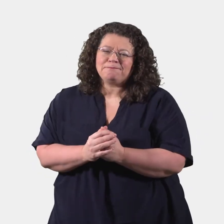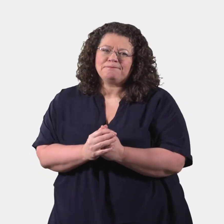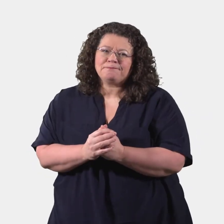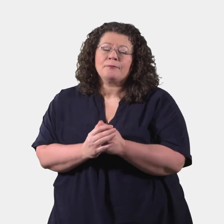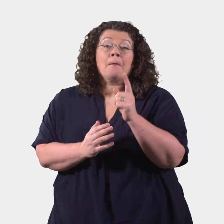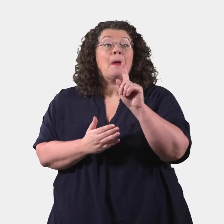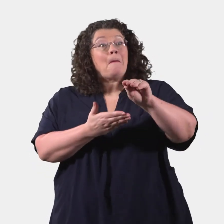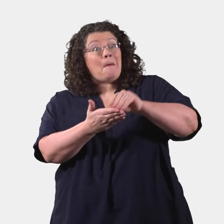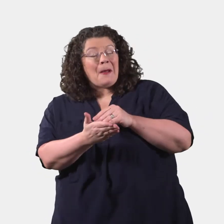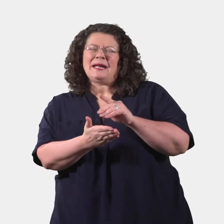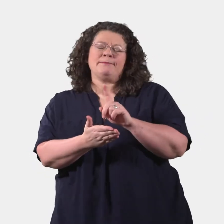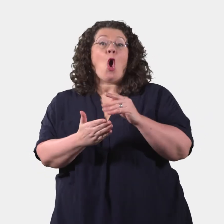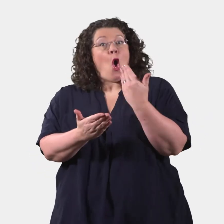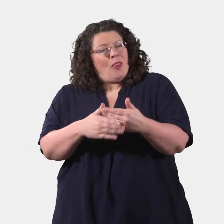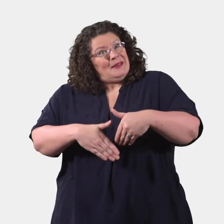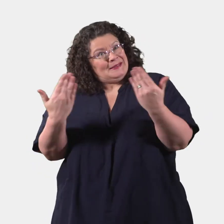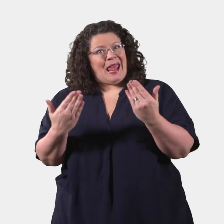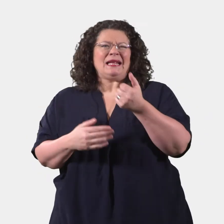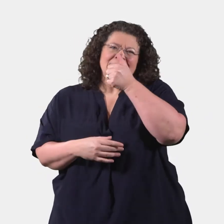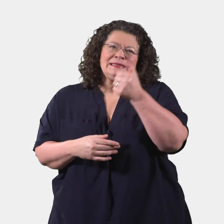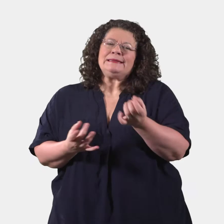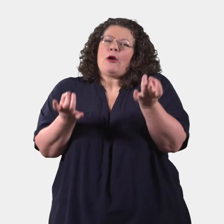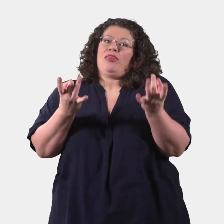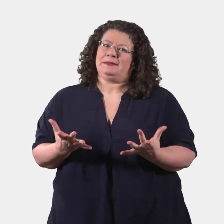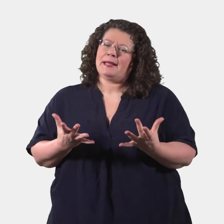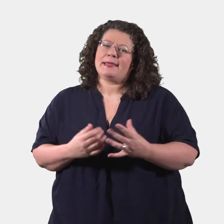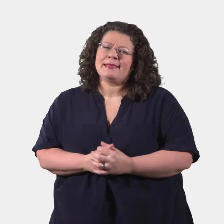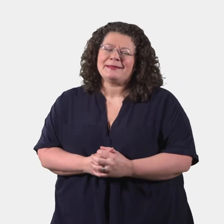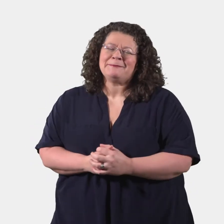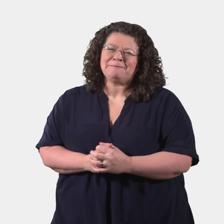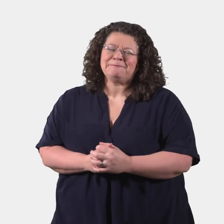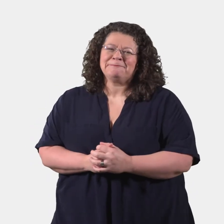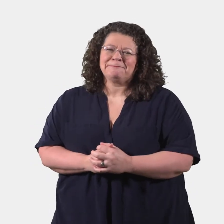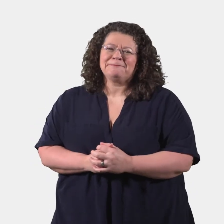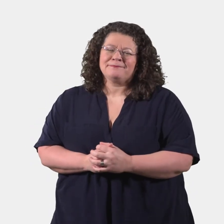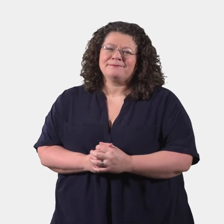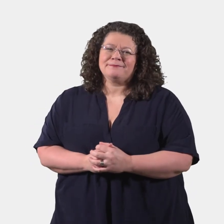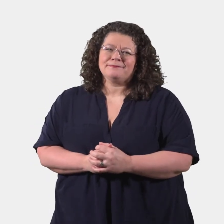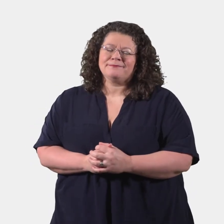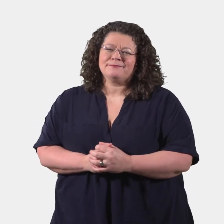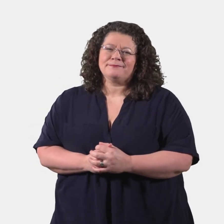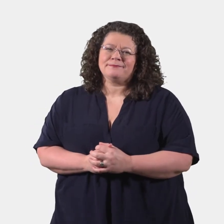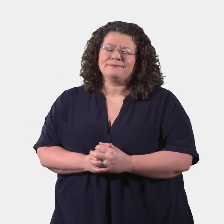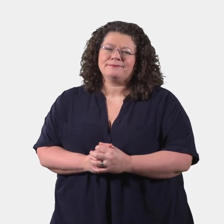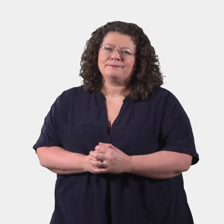Ond chewch chi ddim o daliad y Lwfans Gofalwyr tan y diwrnod y byddwch chi’n 16 oed.